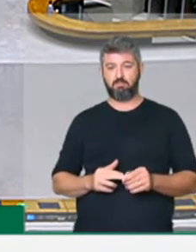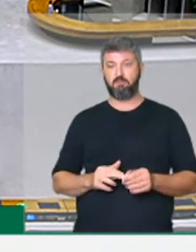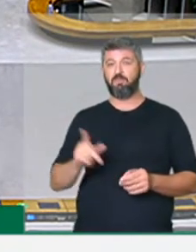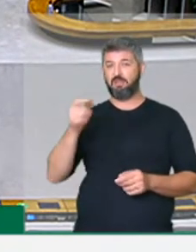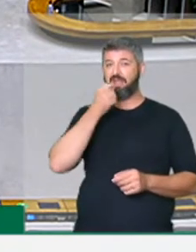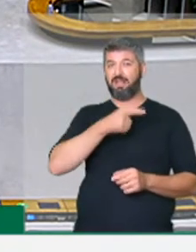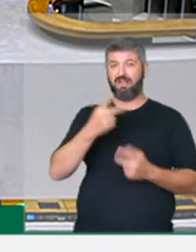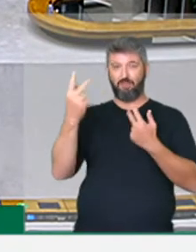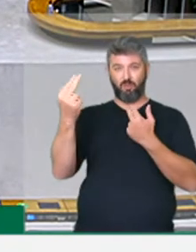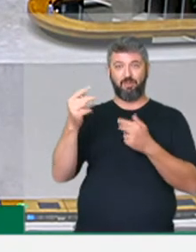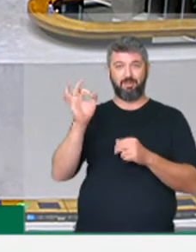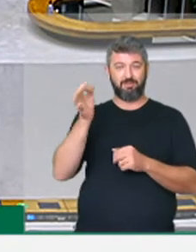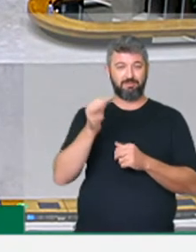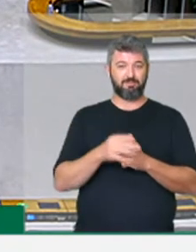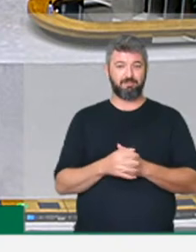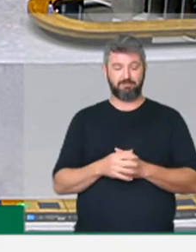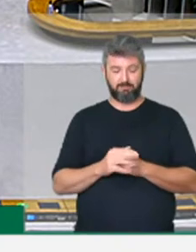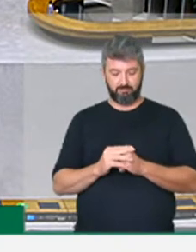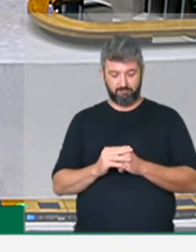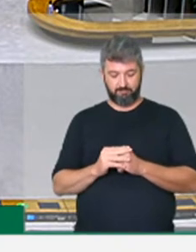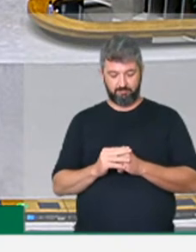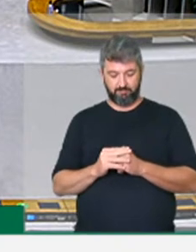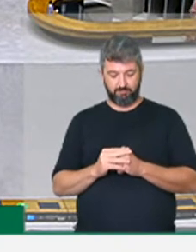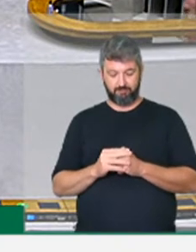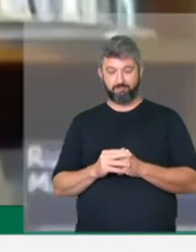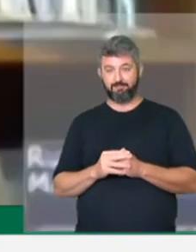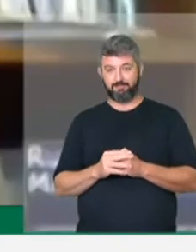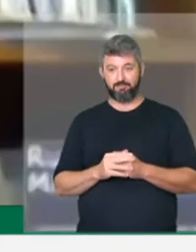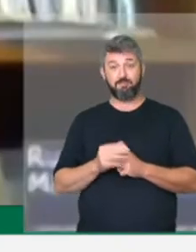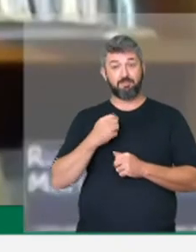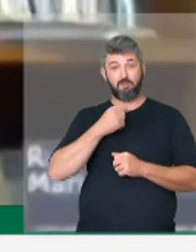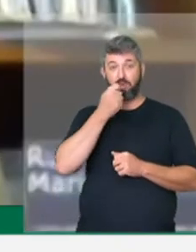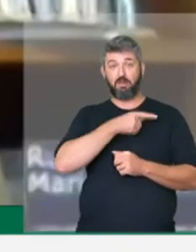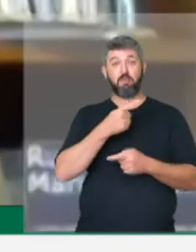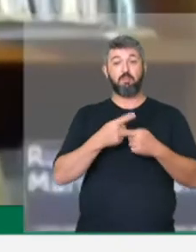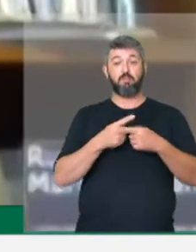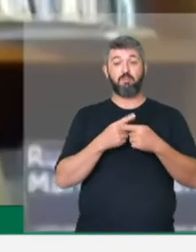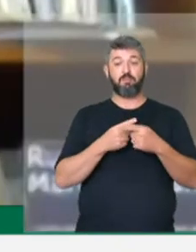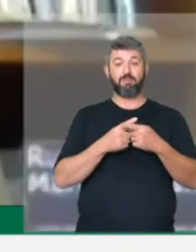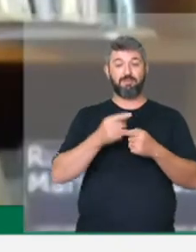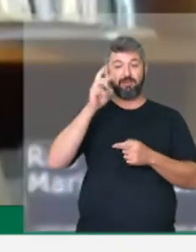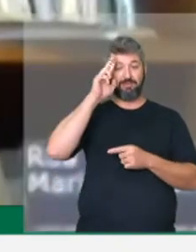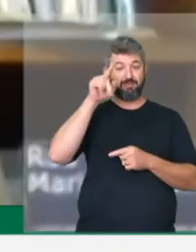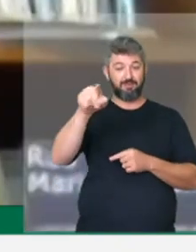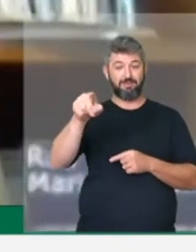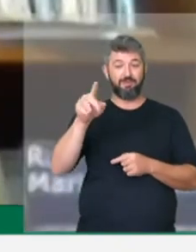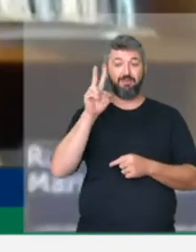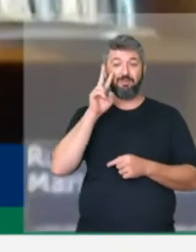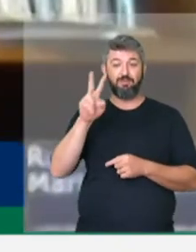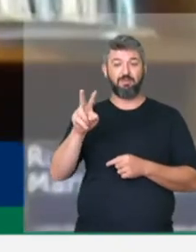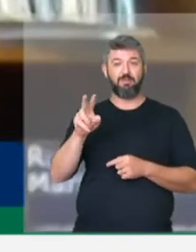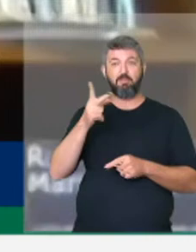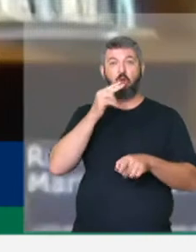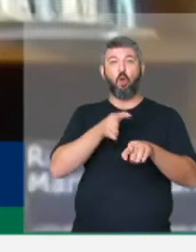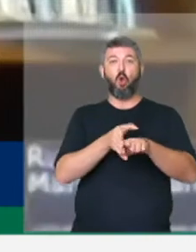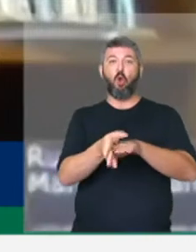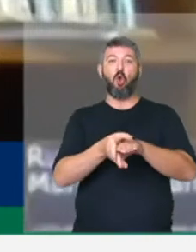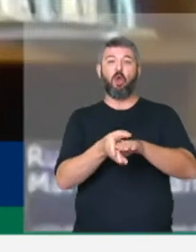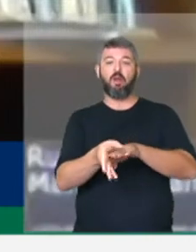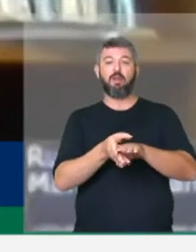ORIENTANDO COMO É QUE VOTA... V.EXA. CORRIGE OS DEPUTADOS. PRAF PRAF PRESIDENTE... ME REPÕE O TEMPO ENTÃO AGORA